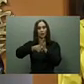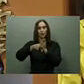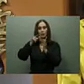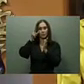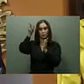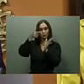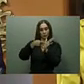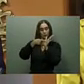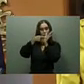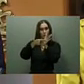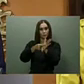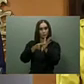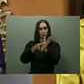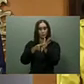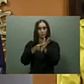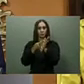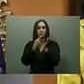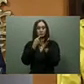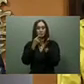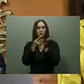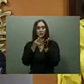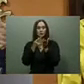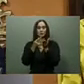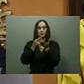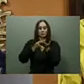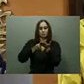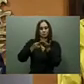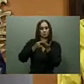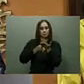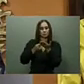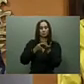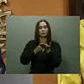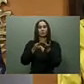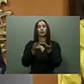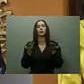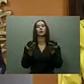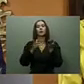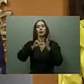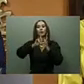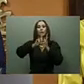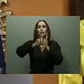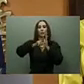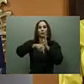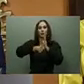Asimismo, el día 21 de este mismo mes de febrero Abinader entregó el Hospital Municipal